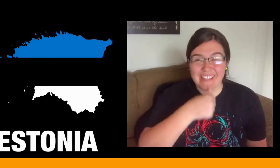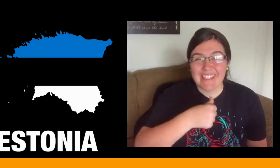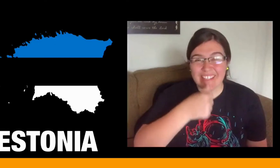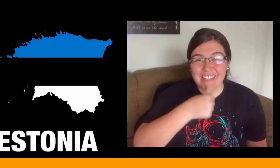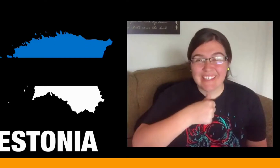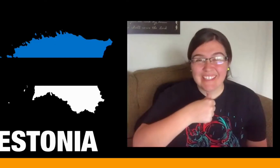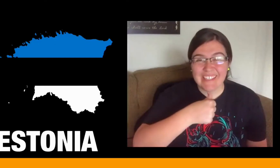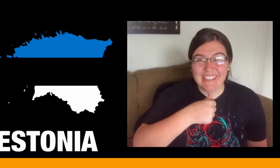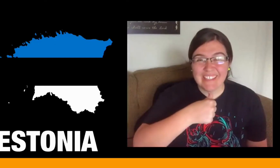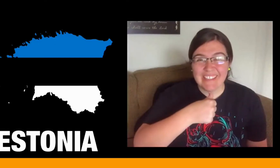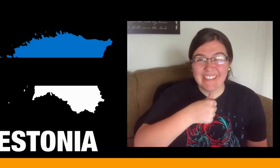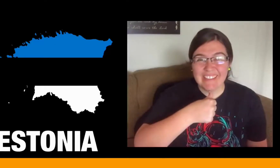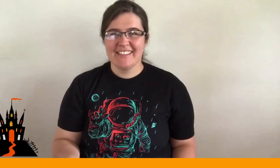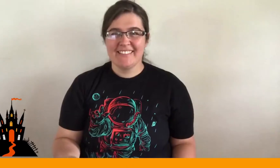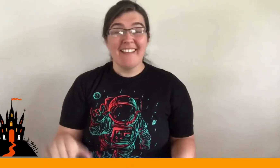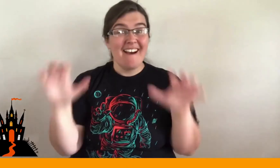How to sign Halloween in Estonian Sign Language